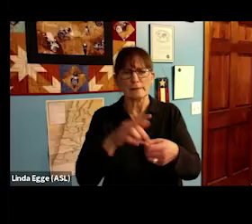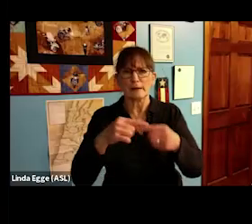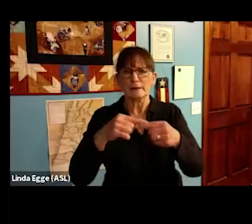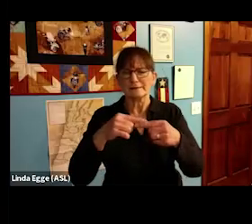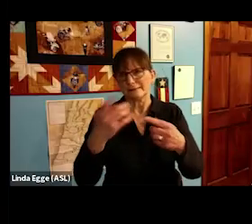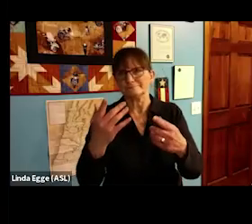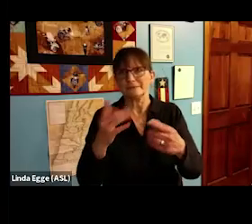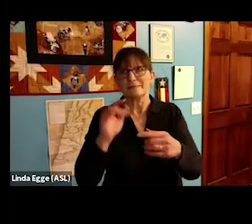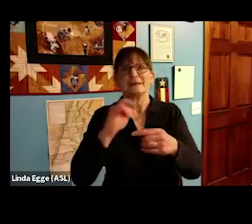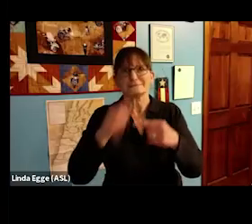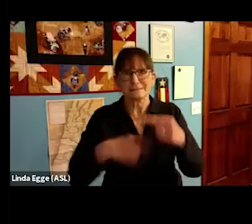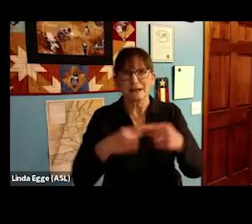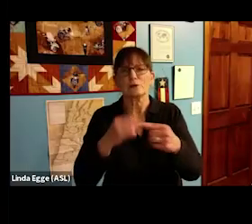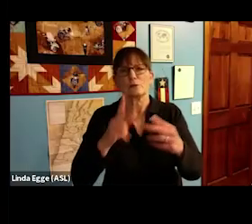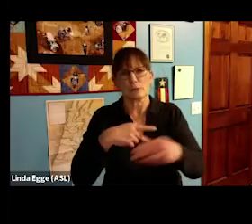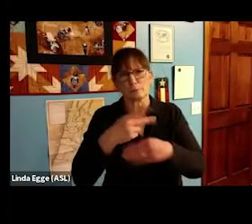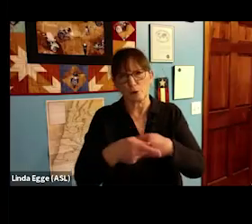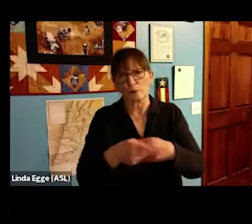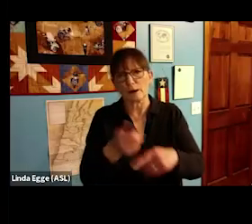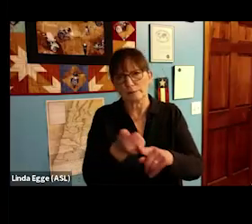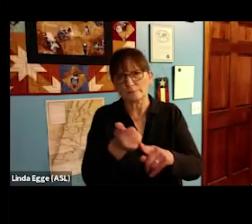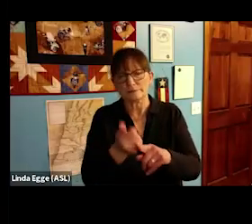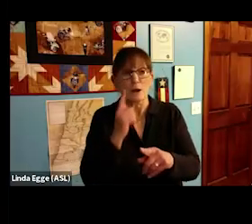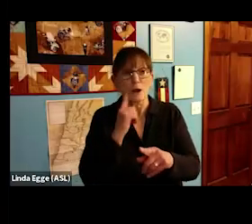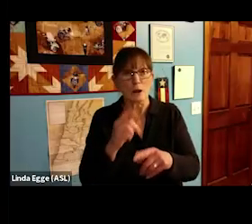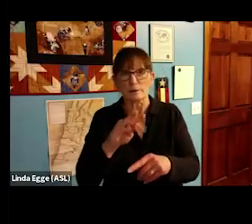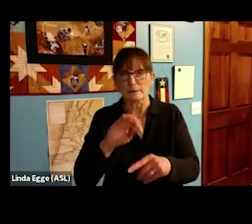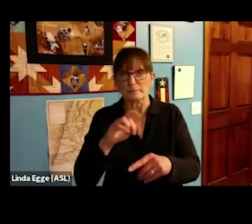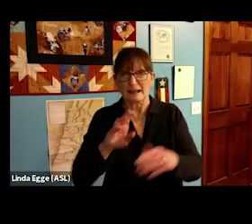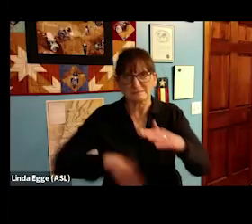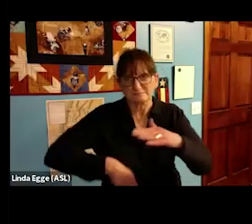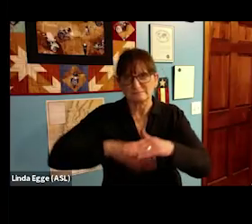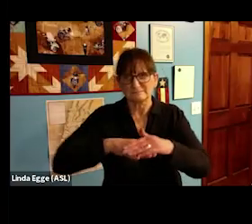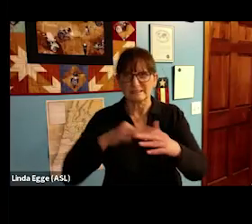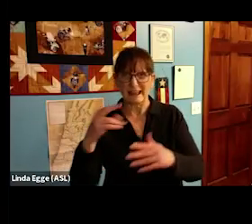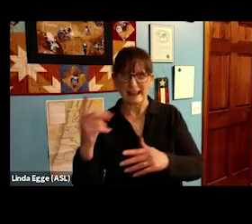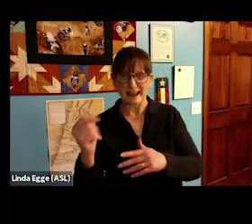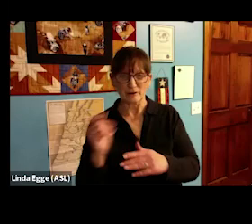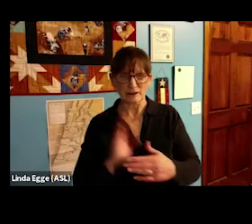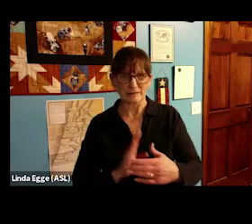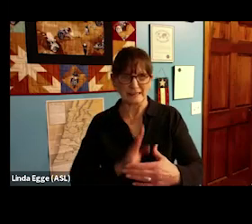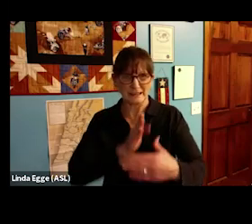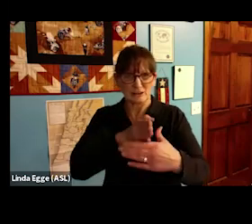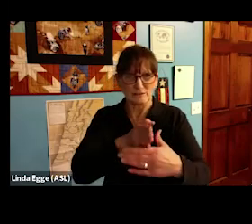de la manera más eficiente posible y mucho de eso es a través de estos servicios en línea.